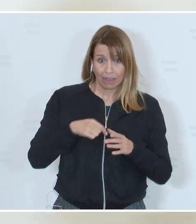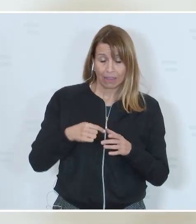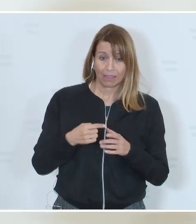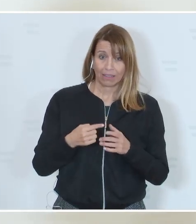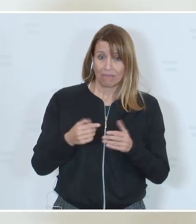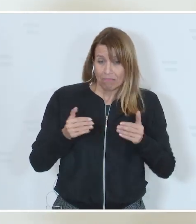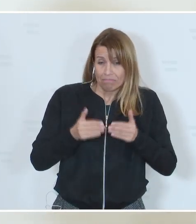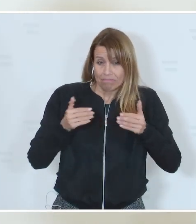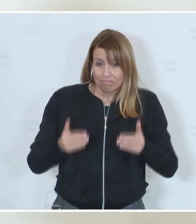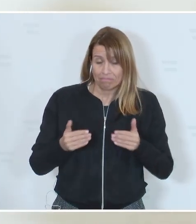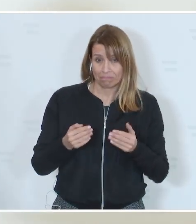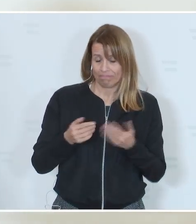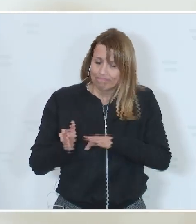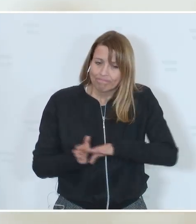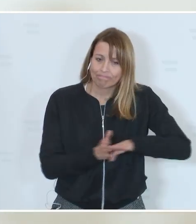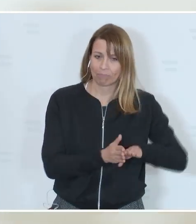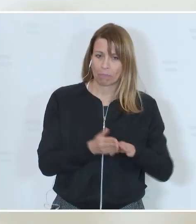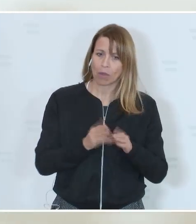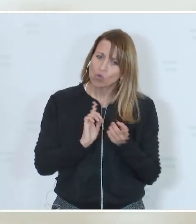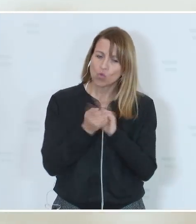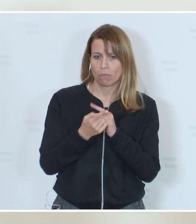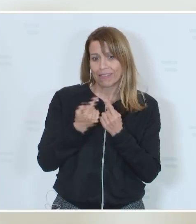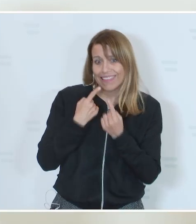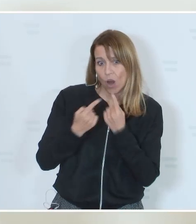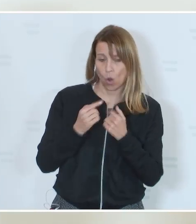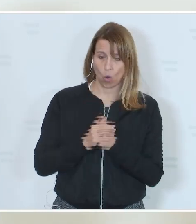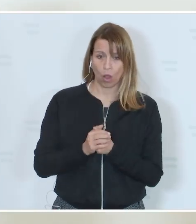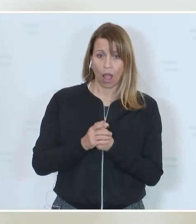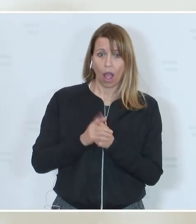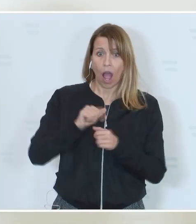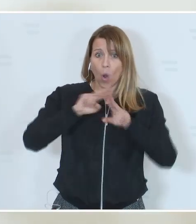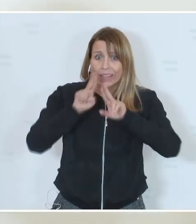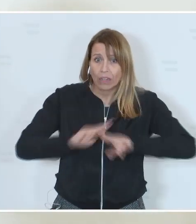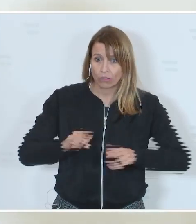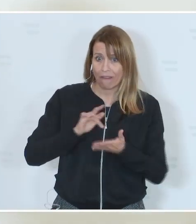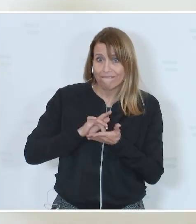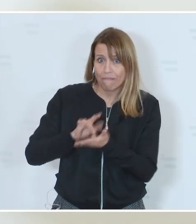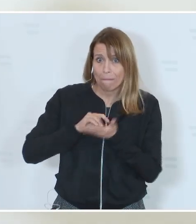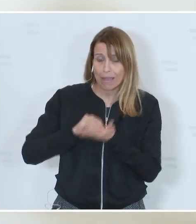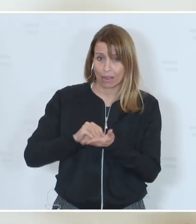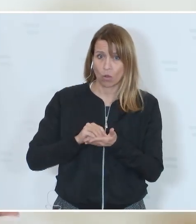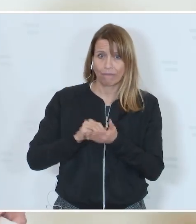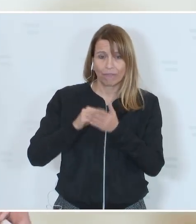beiseite zu legen, sowie durch internationale Vermittlung, diplomatische Bemühungen, aber auch